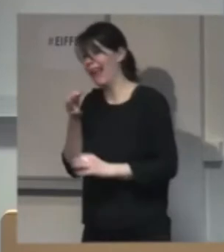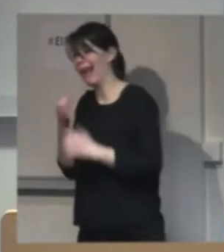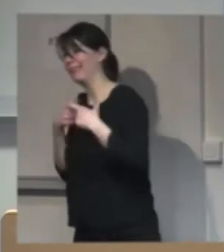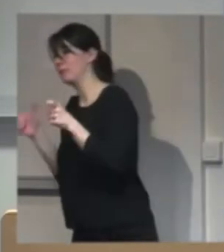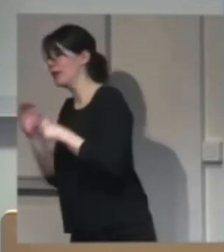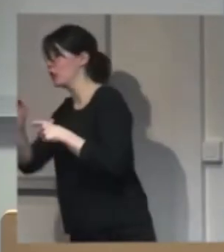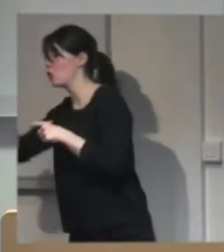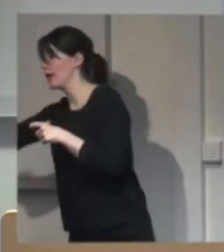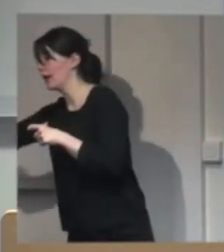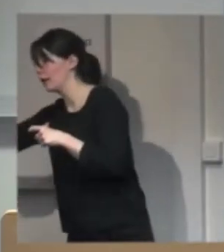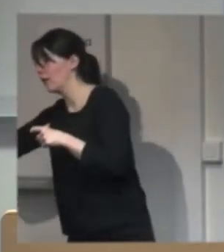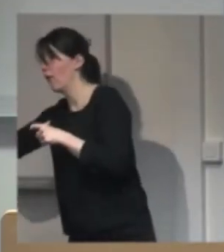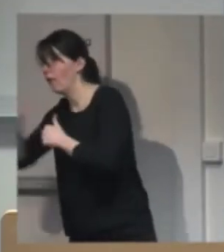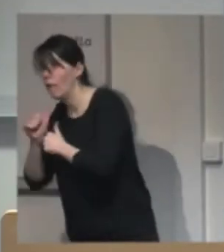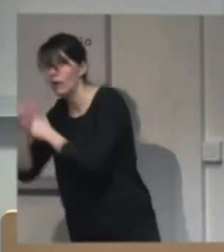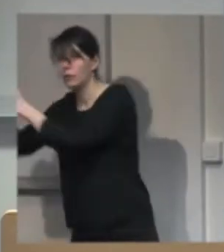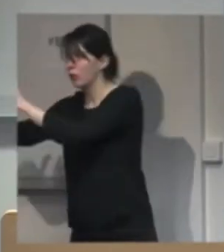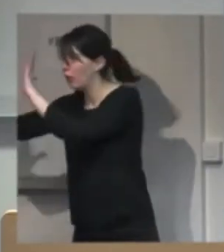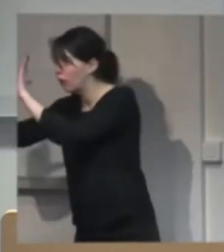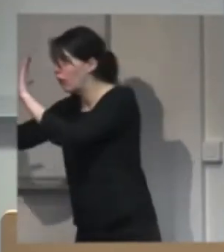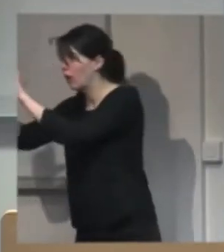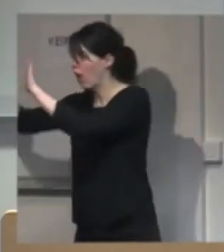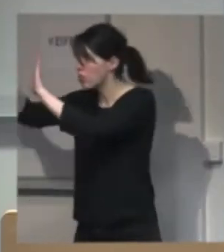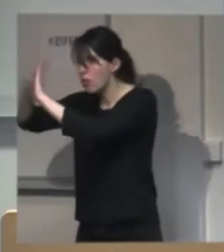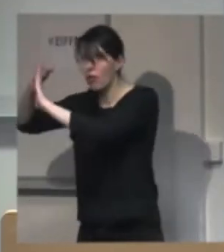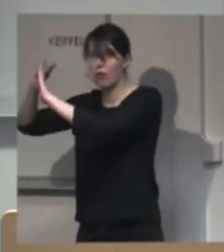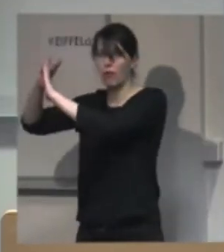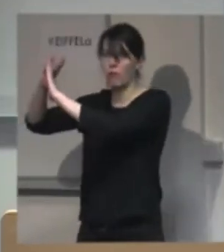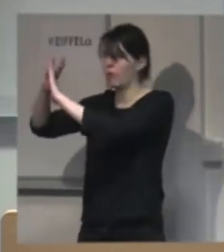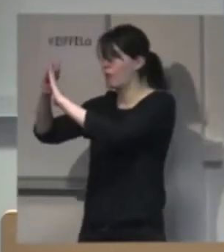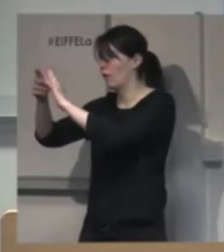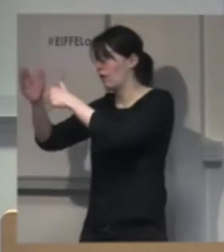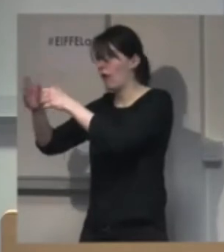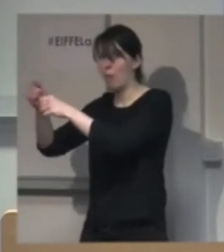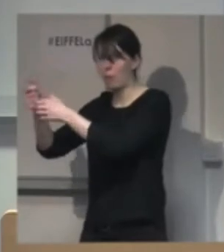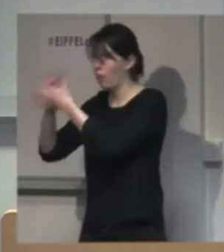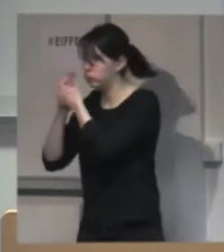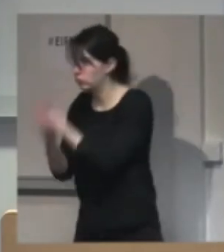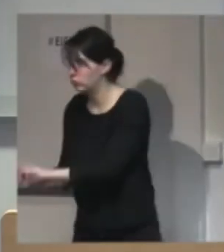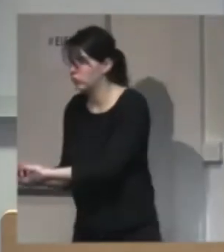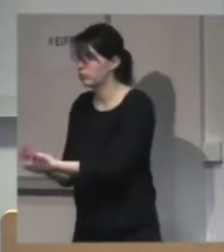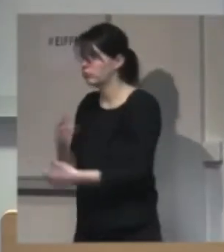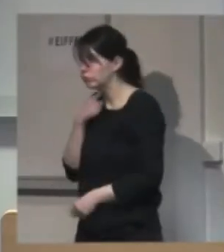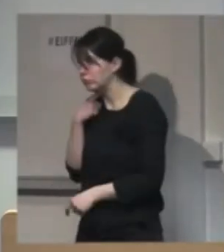mais pas seulement d'ailleurs, on tombe dans les obligations légales, le respect des normes, avec un côté un peu lourd. Sur le côté normes